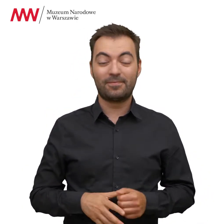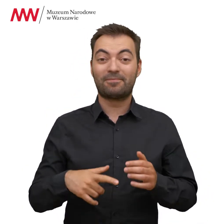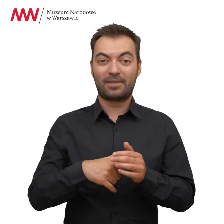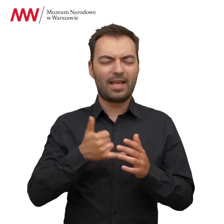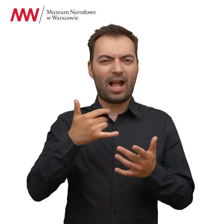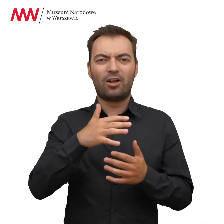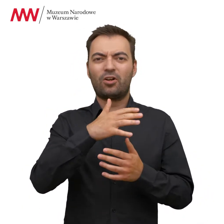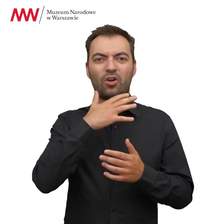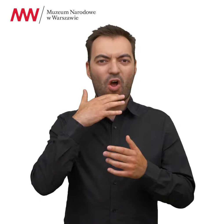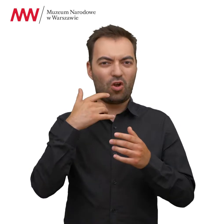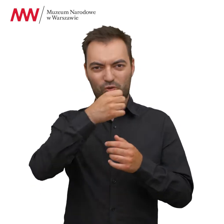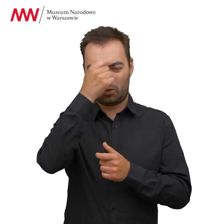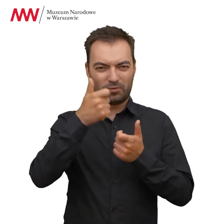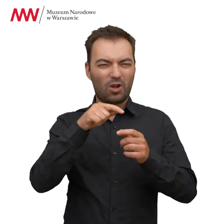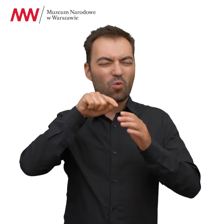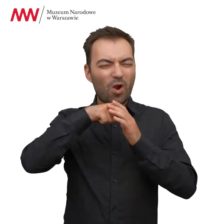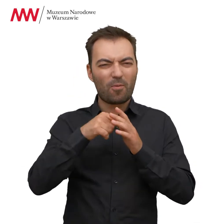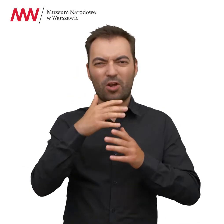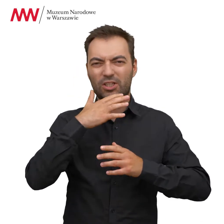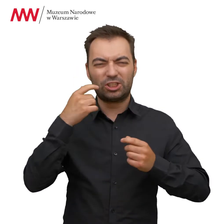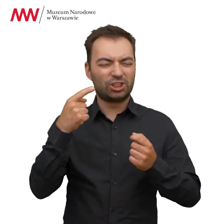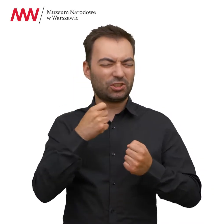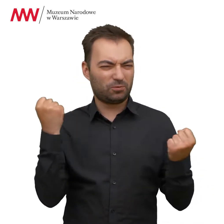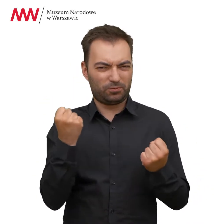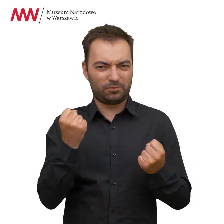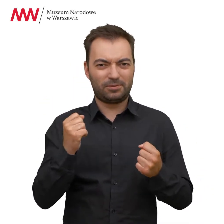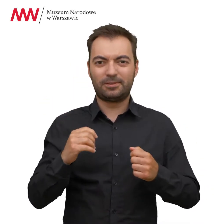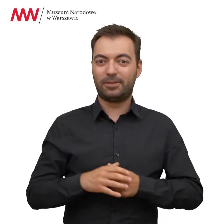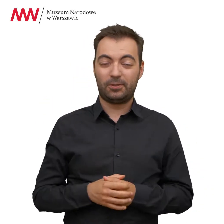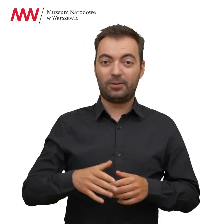Wynalezienie receptury na szkło o tak głębokiej i intensywnej czerwonej barwie